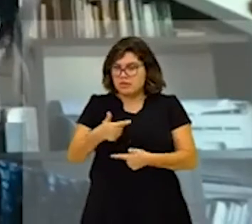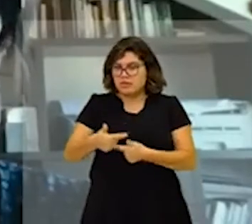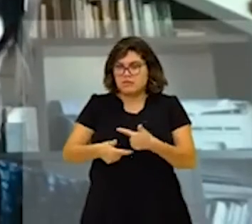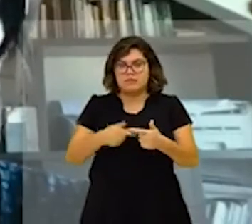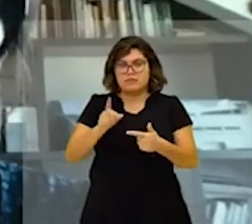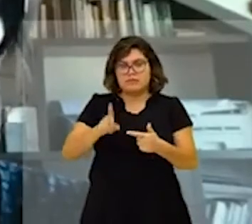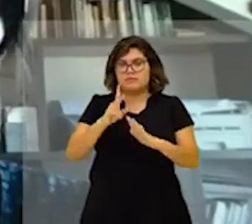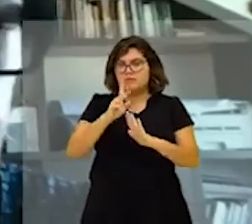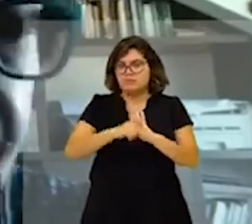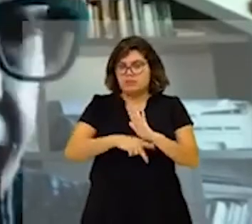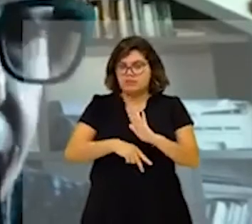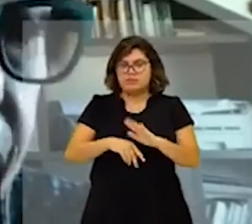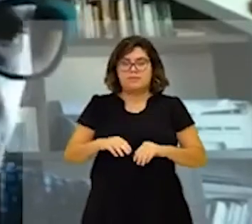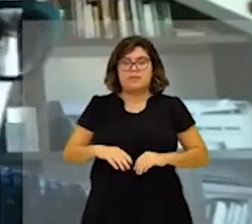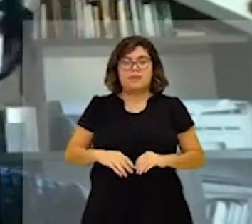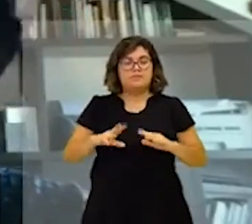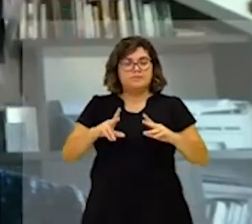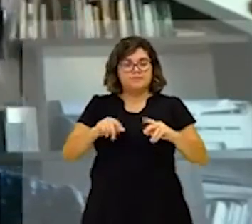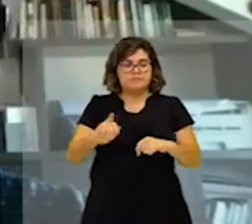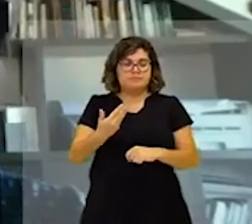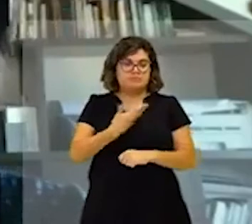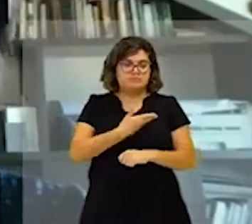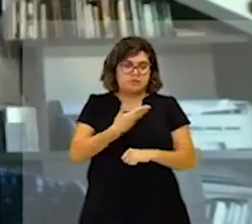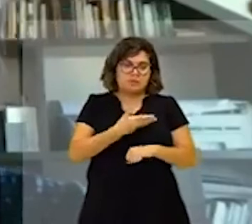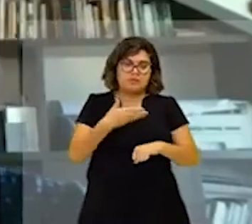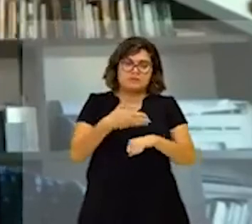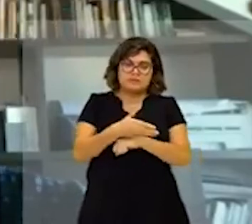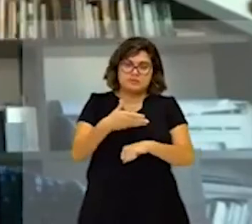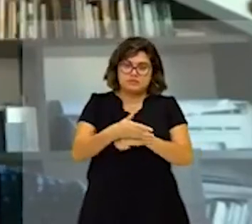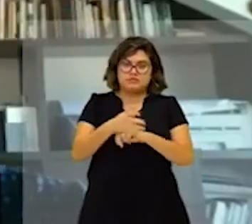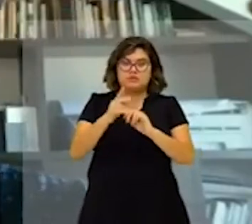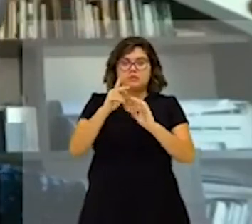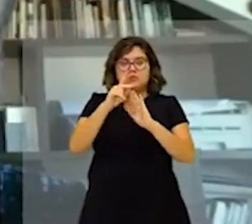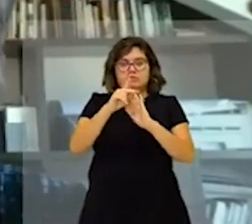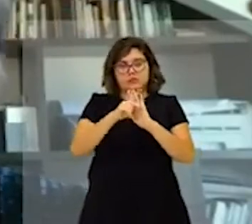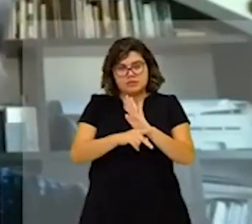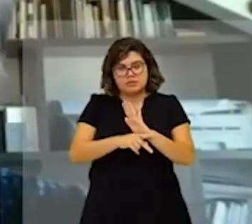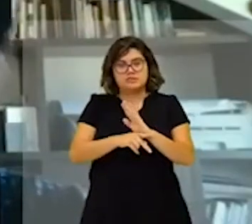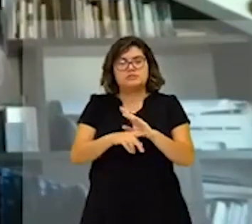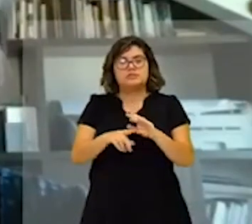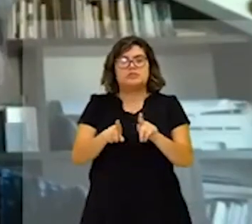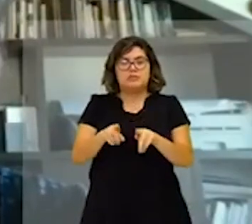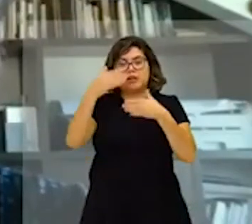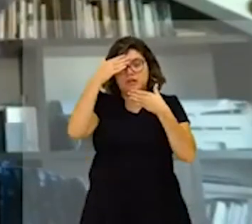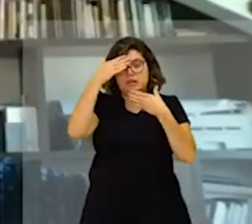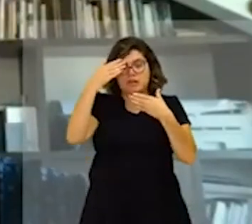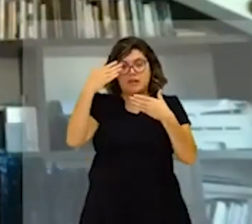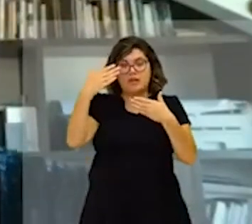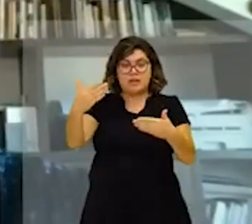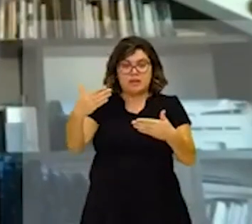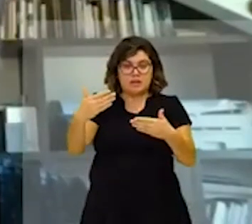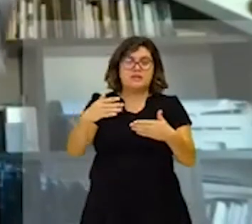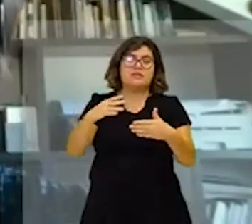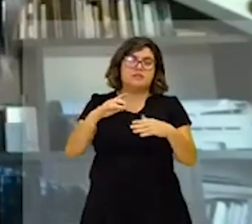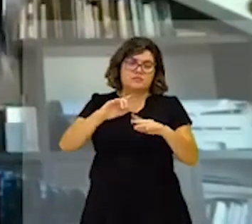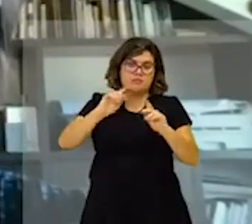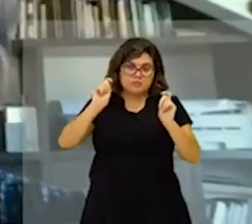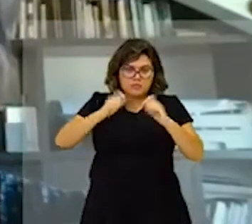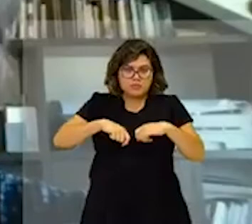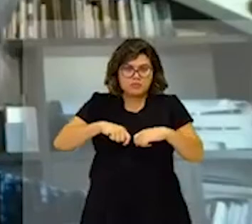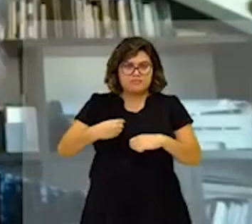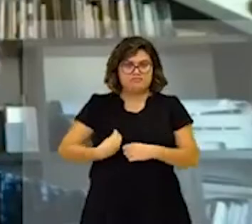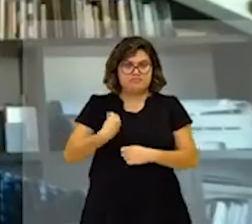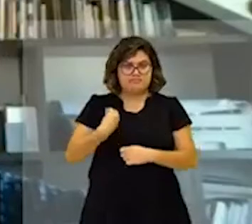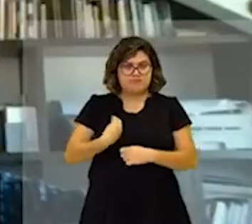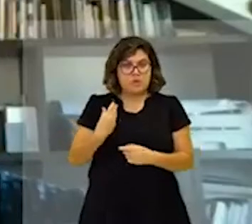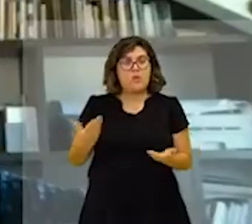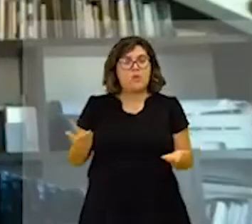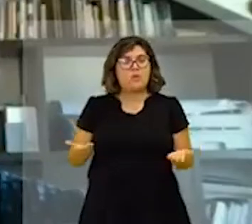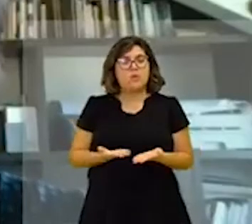a todos os colegas que participam do projeto também a possibilidade que está aqui e podemos